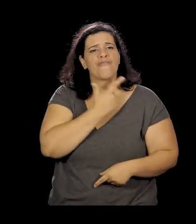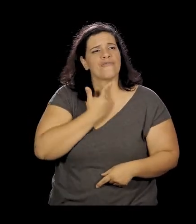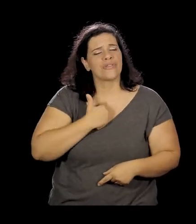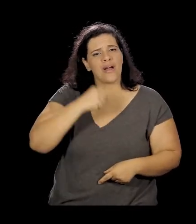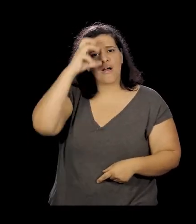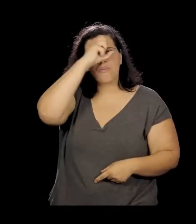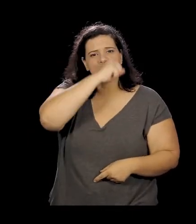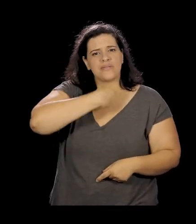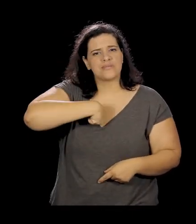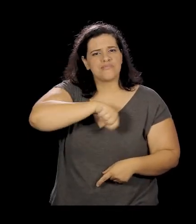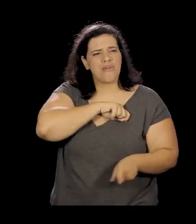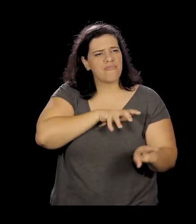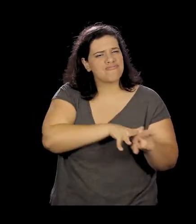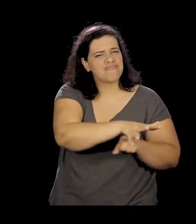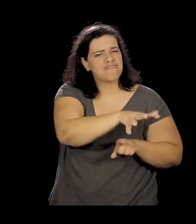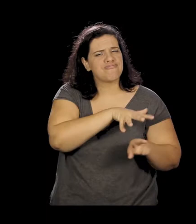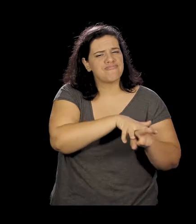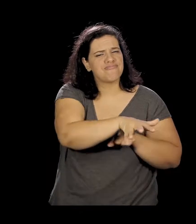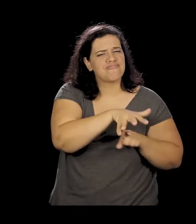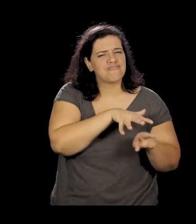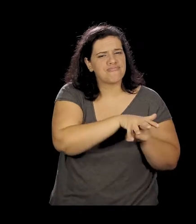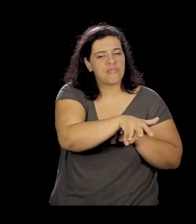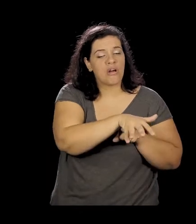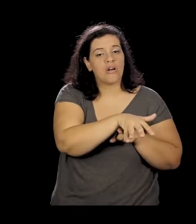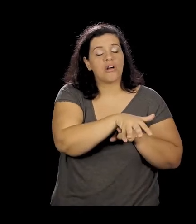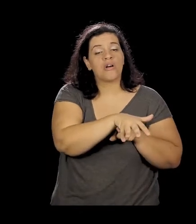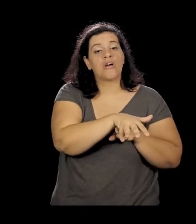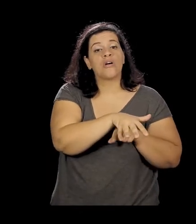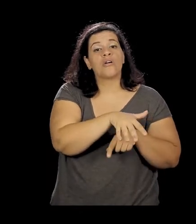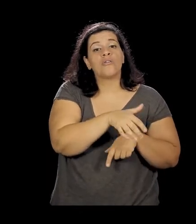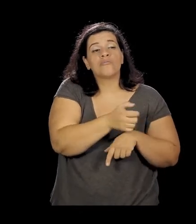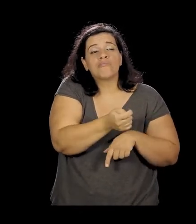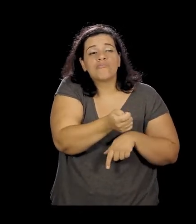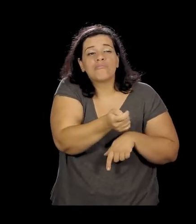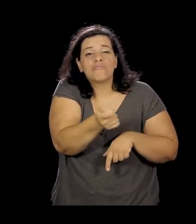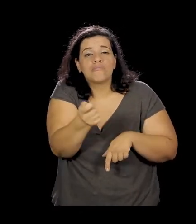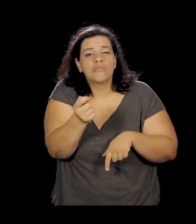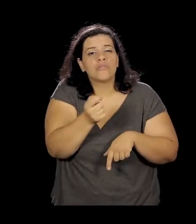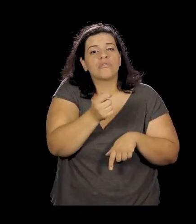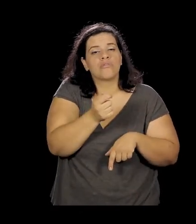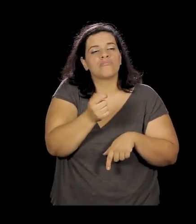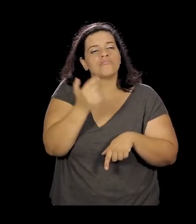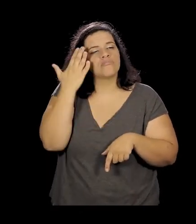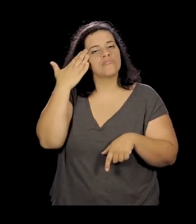e poucas pessoas já sabem que querem estudar português.